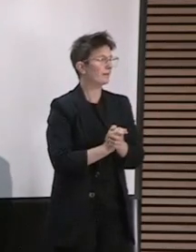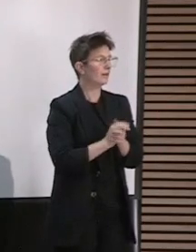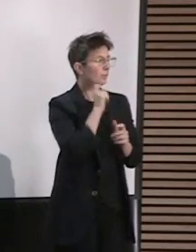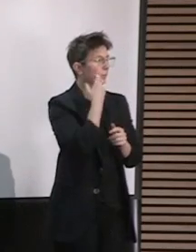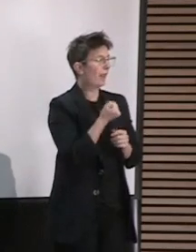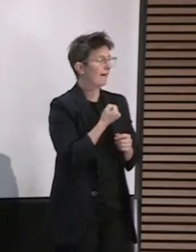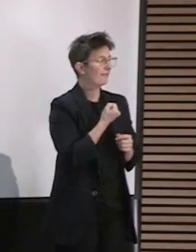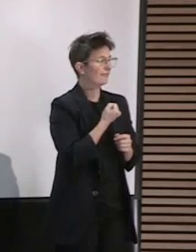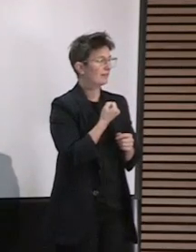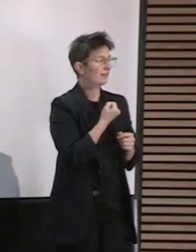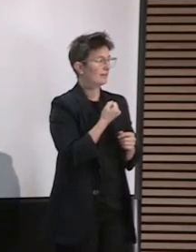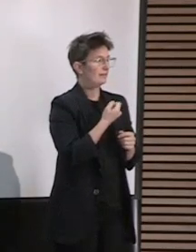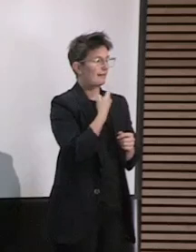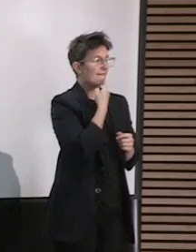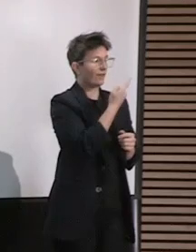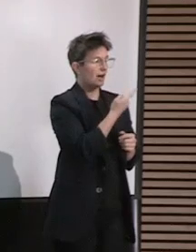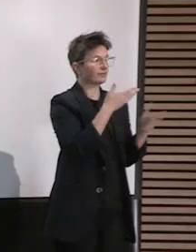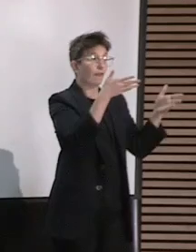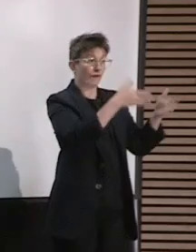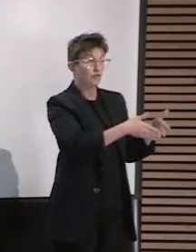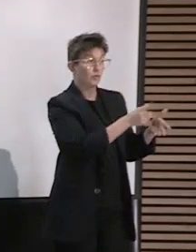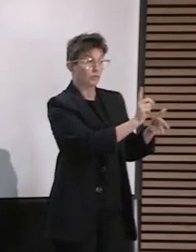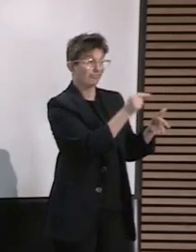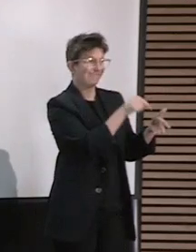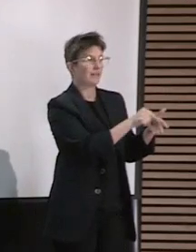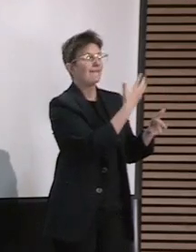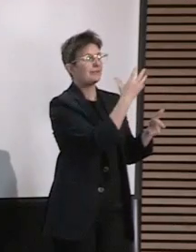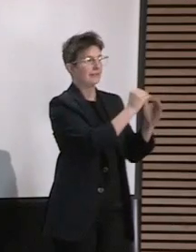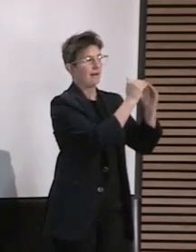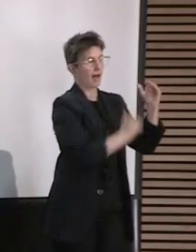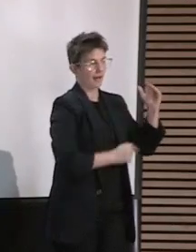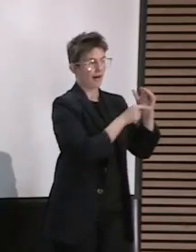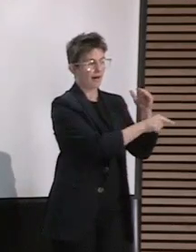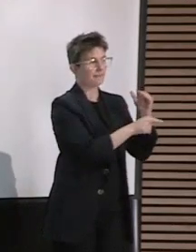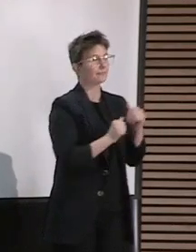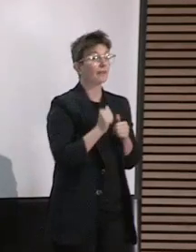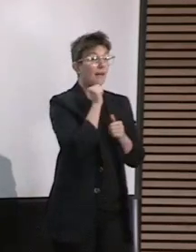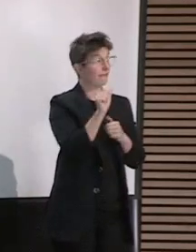enei huihuinga kua horapa te mate kei te noho tatou kia